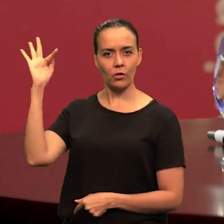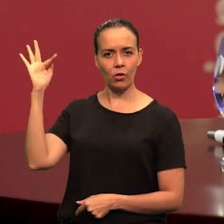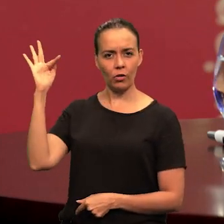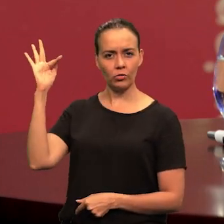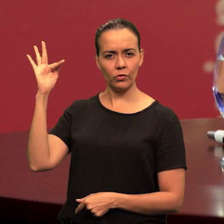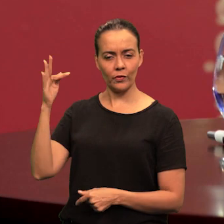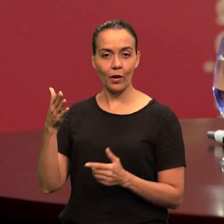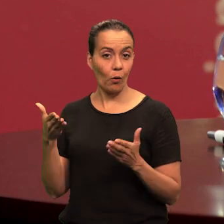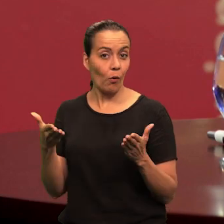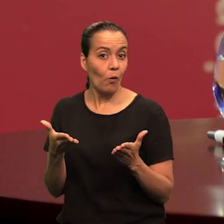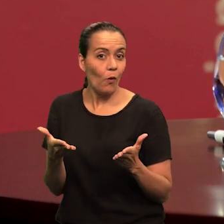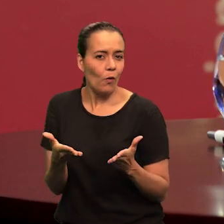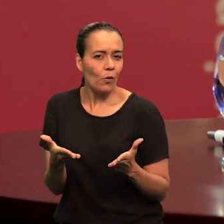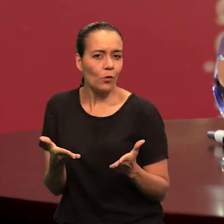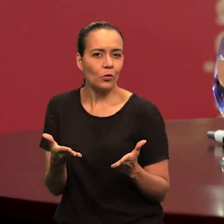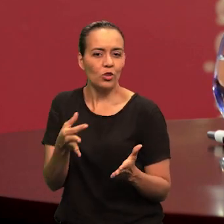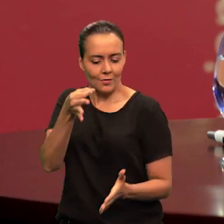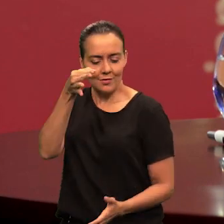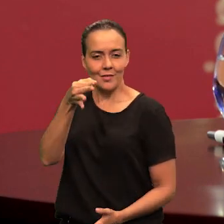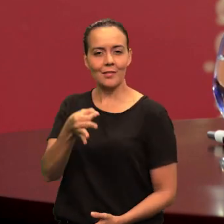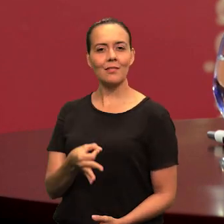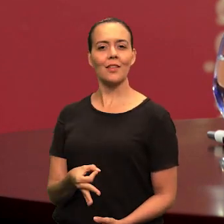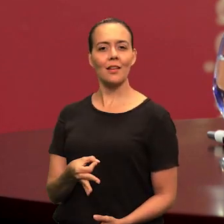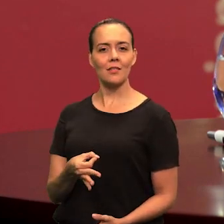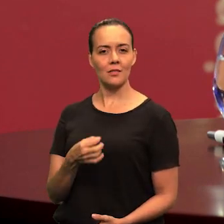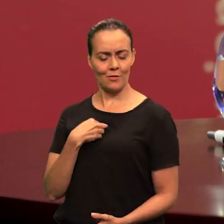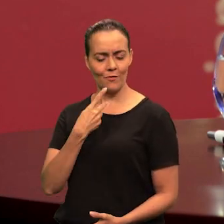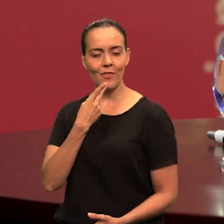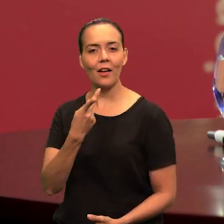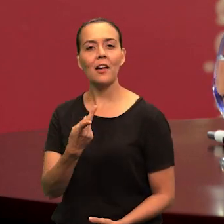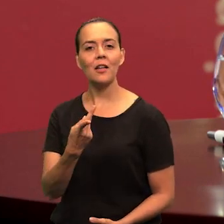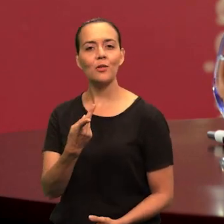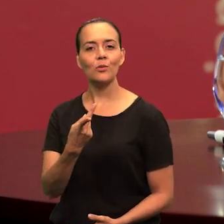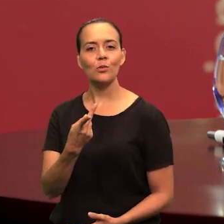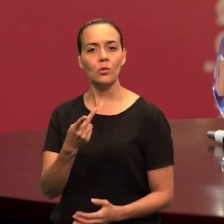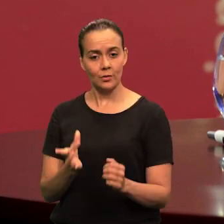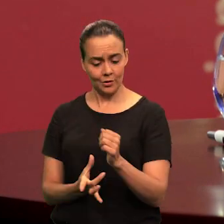Hoje, com toda a certeza, a gente pode dizer